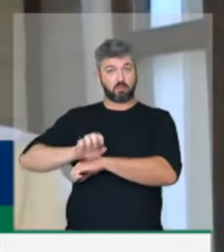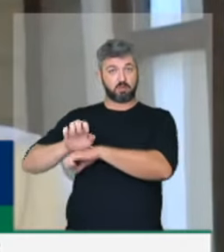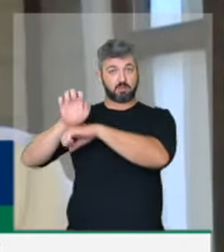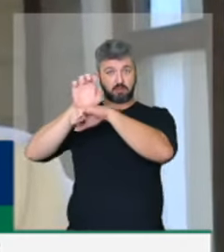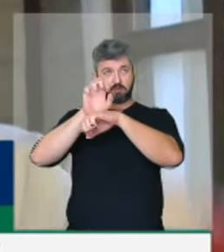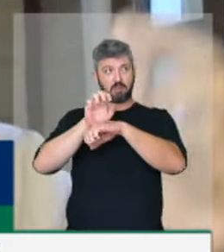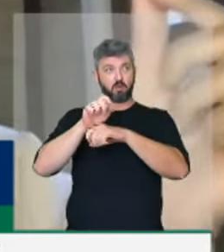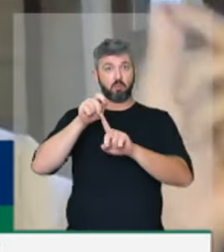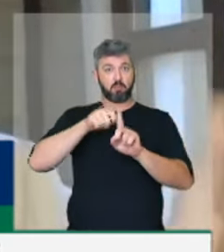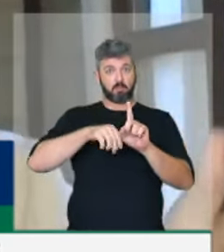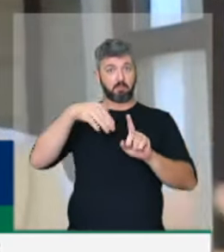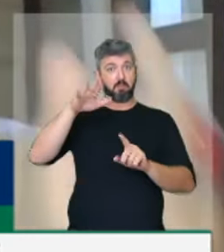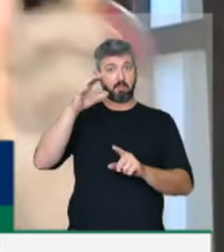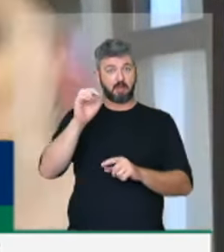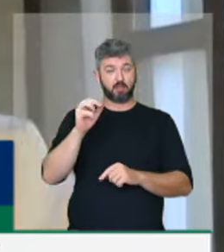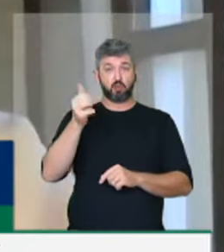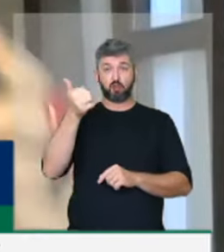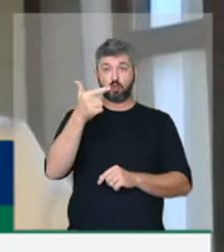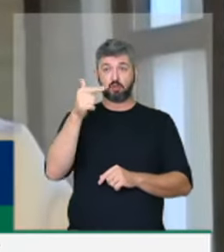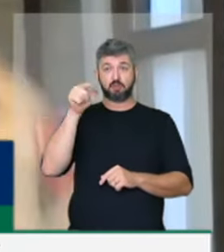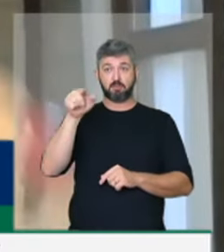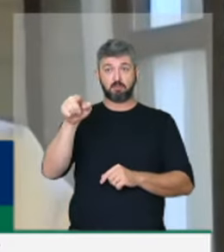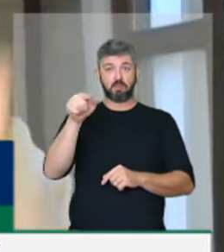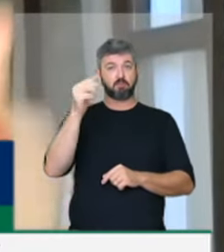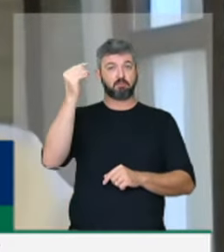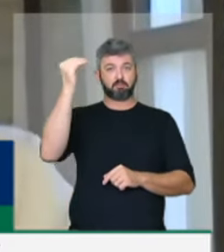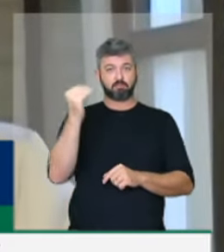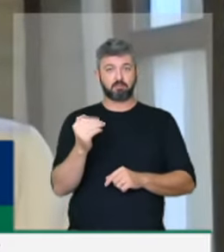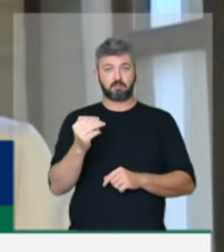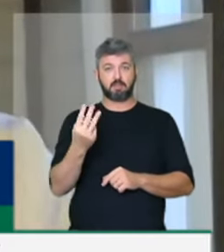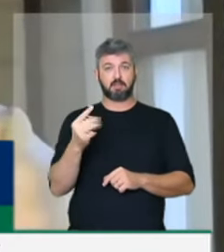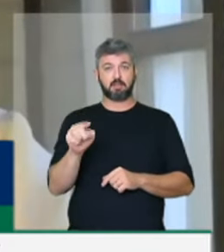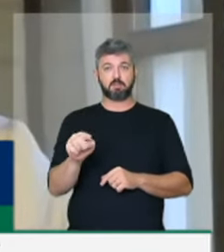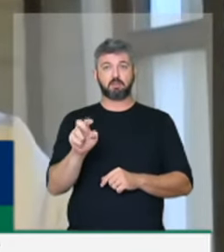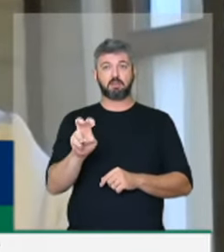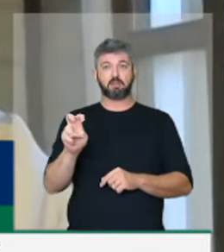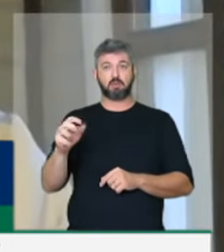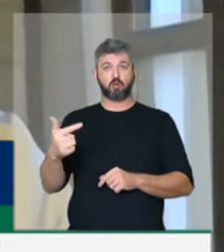DE 12 MIL PARA 3332. 2, JÁ É POSSÍVEL REQUISITAR....